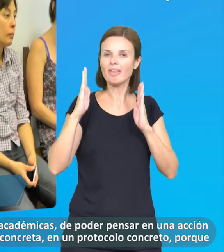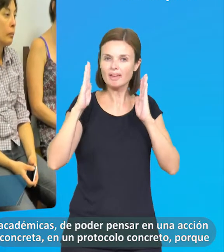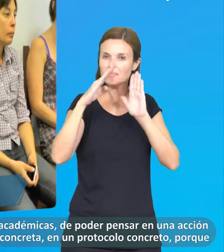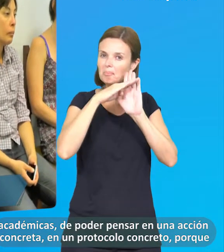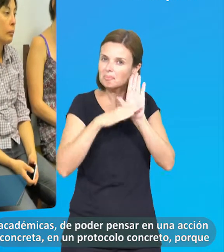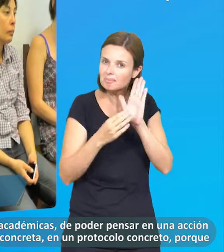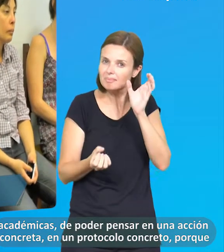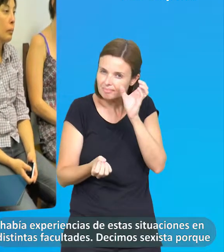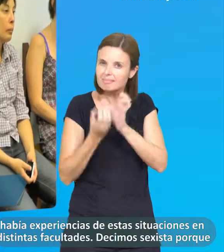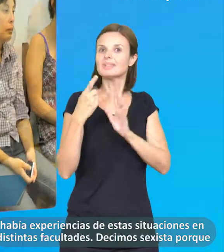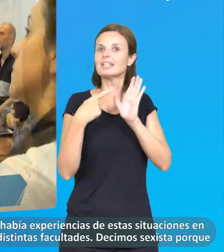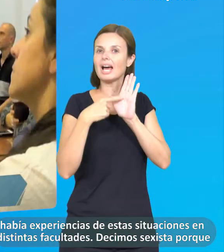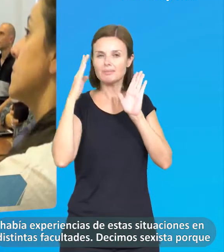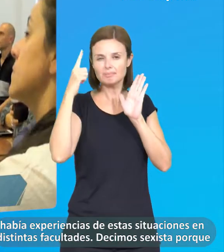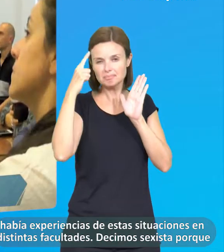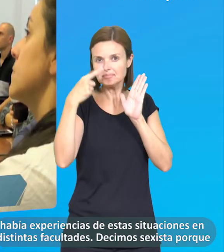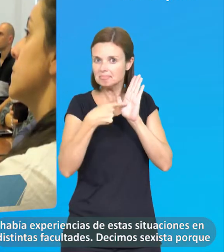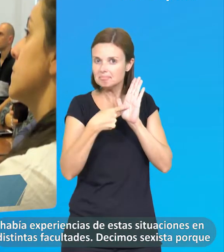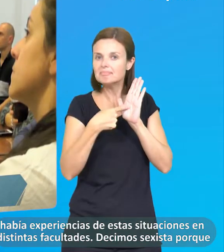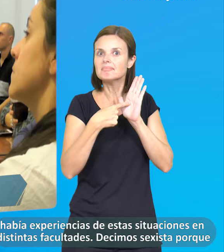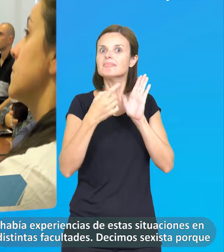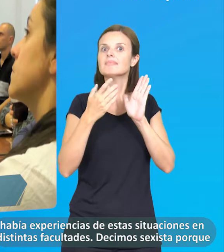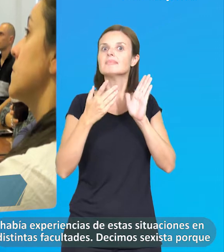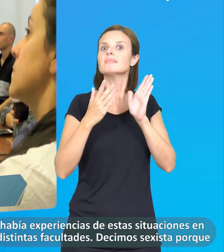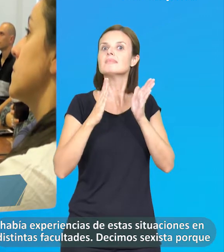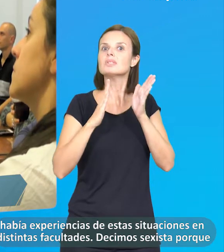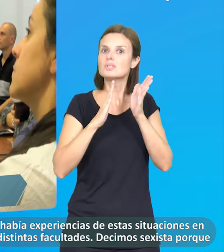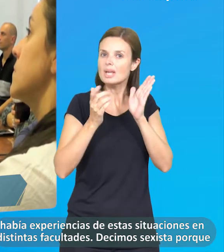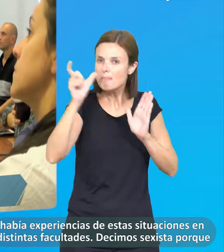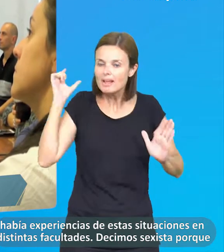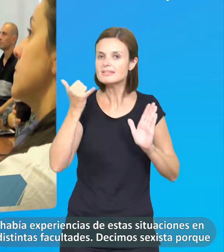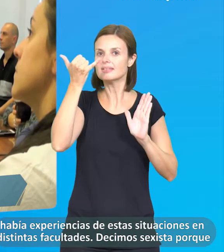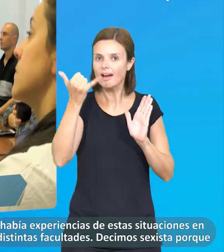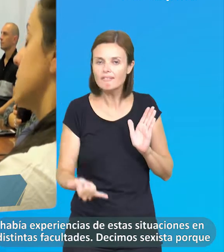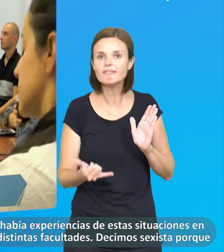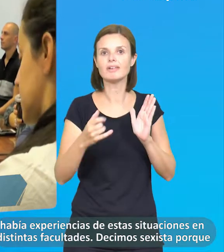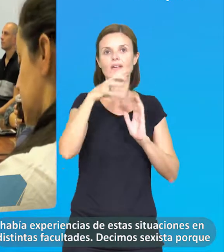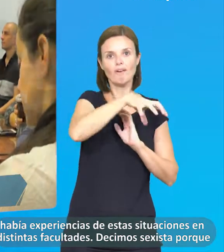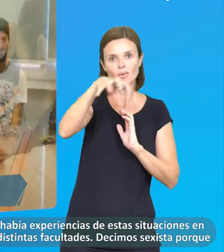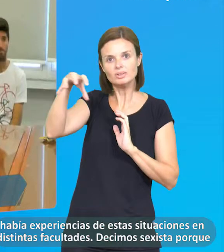concreto, porque había experiencias de estas situaciones en distintas facultades.